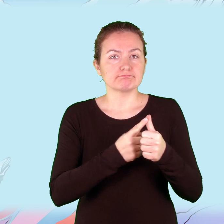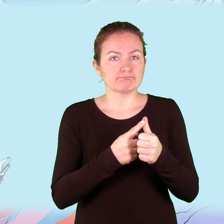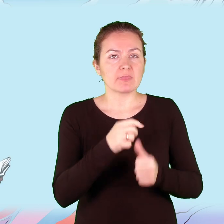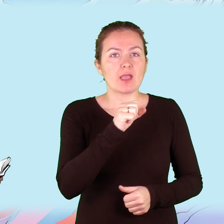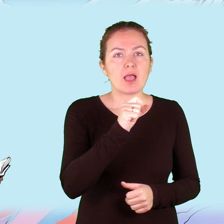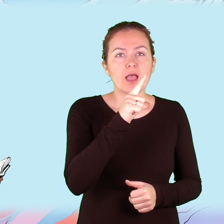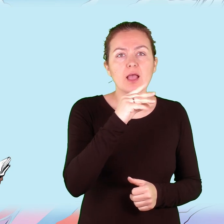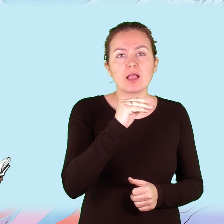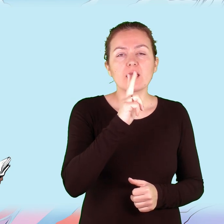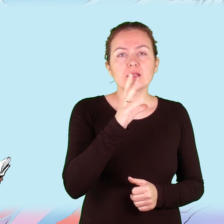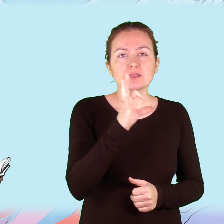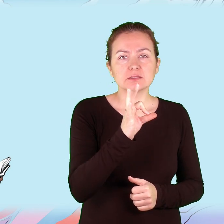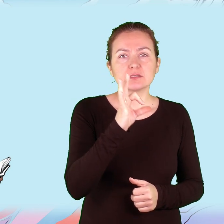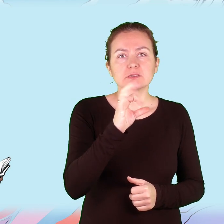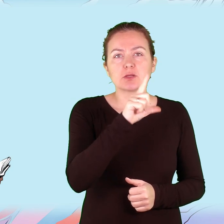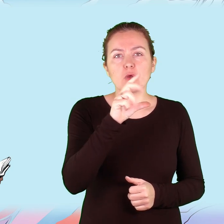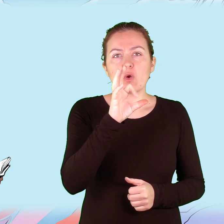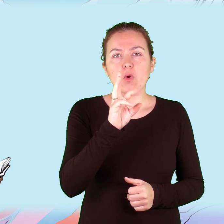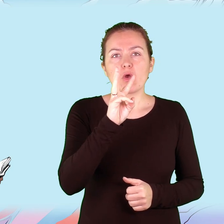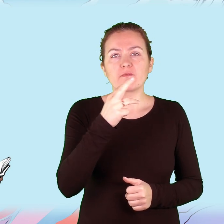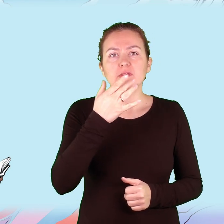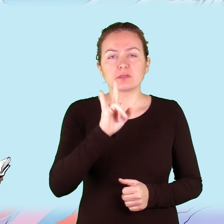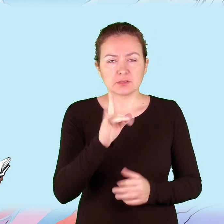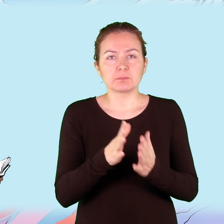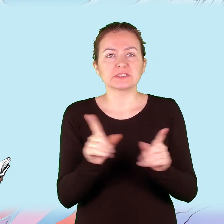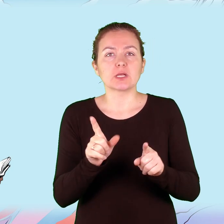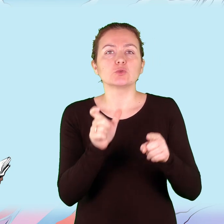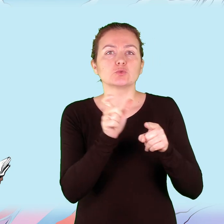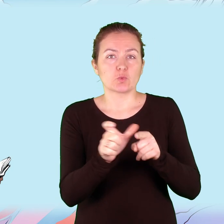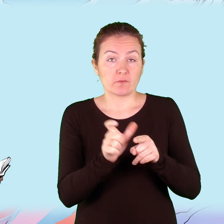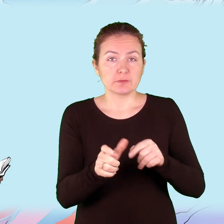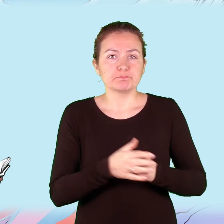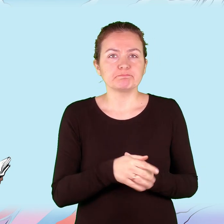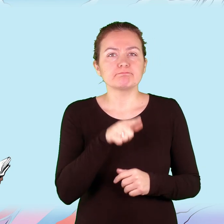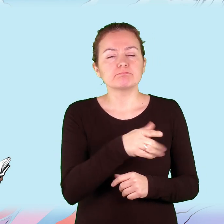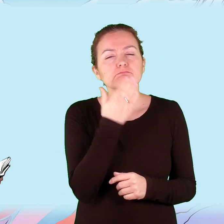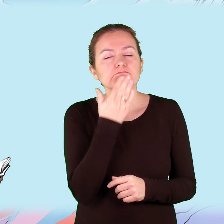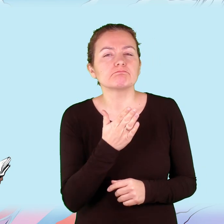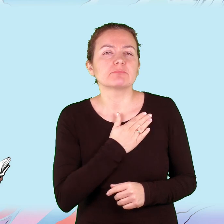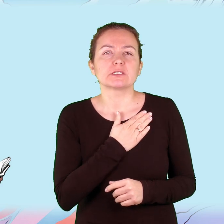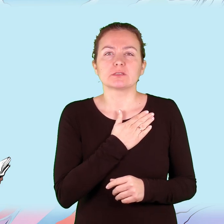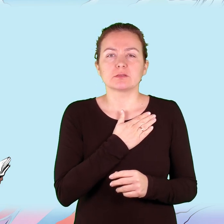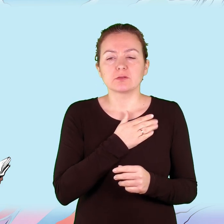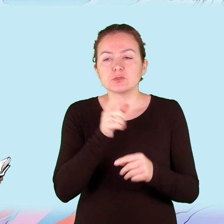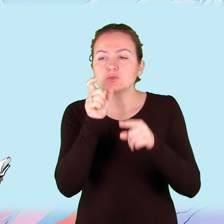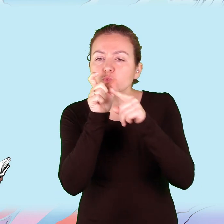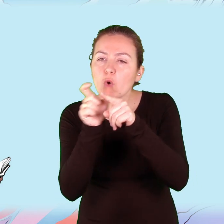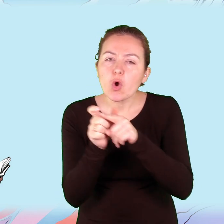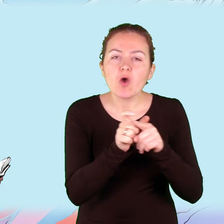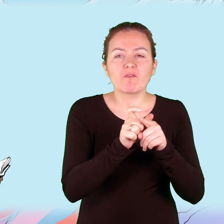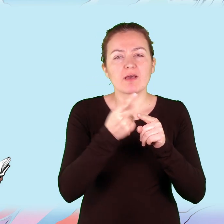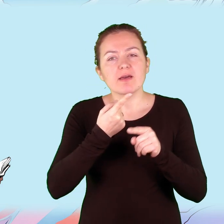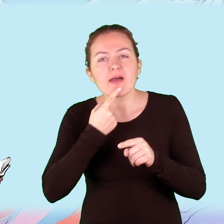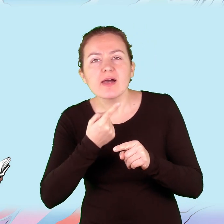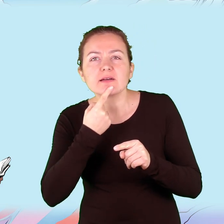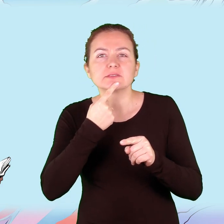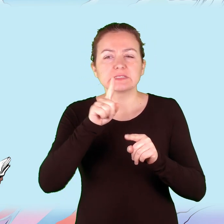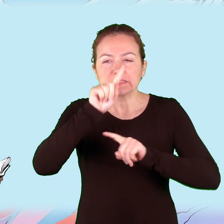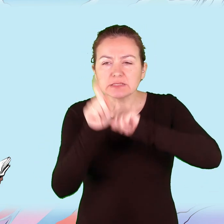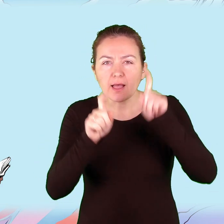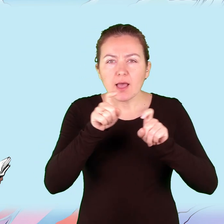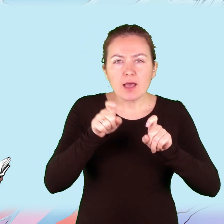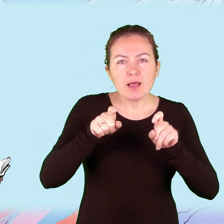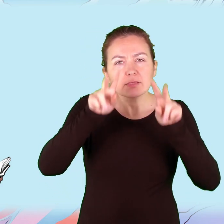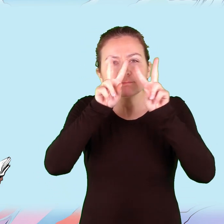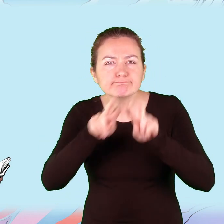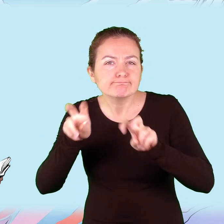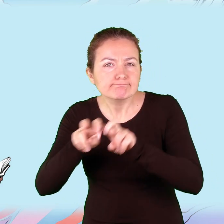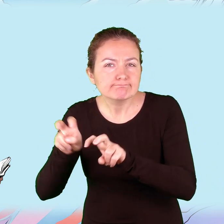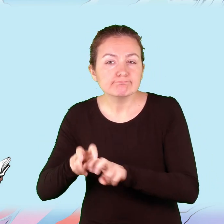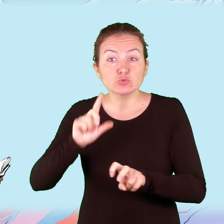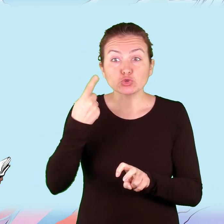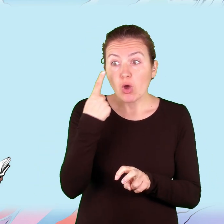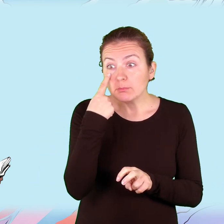• Aleks Słowny – pasjonat zagadek językowych.